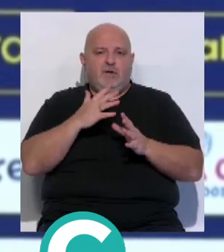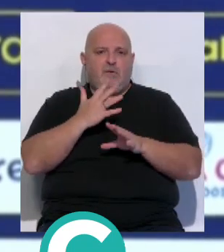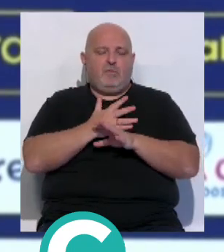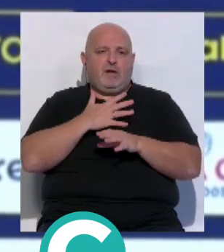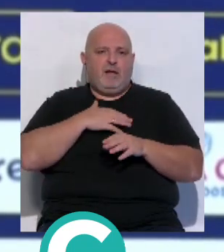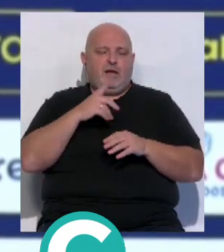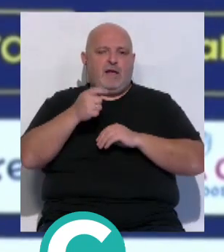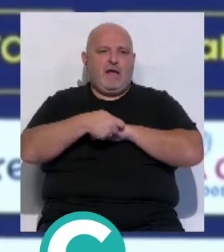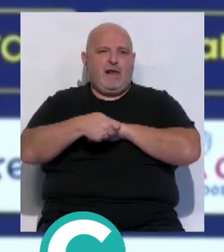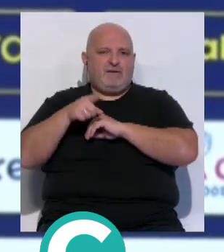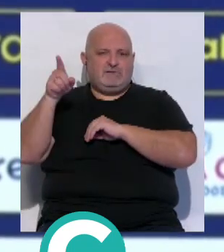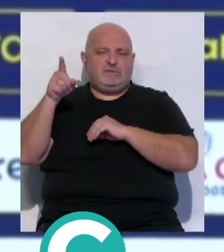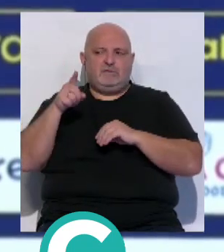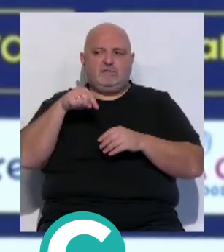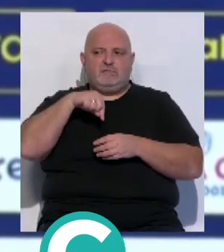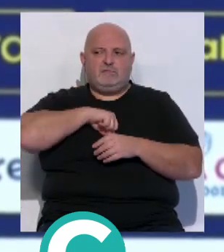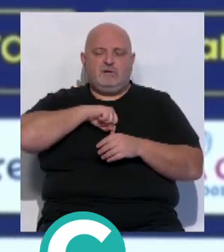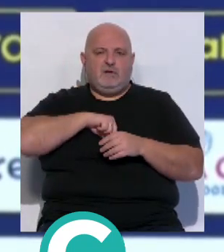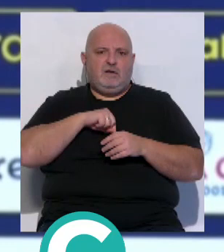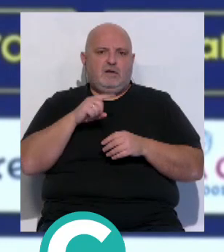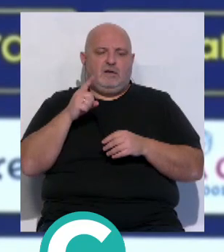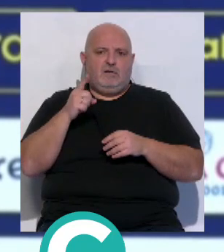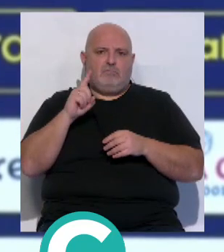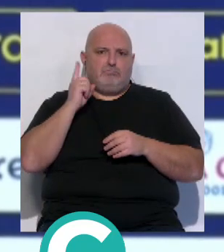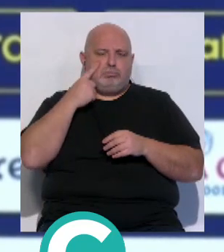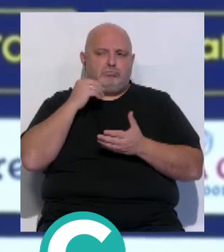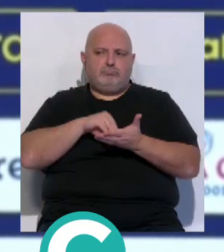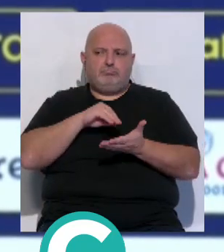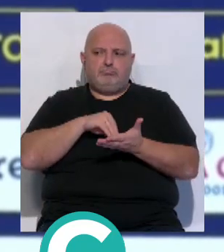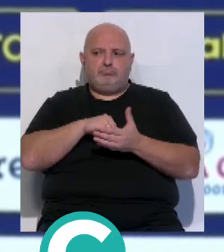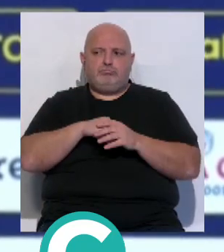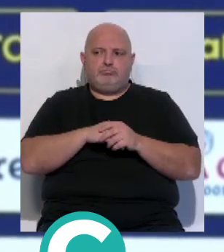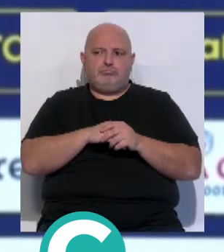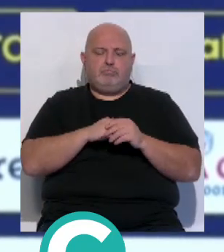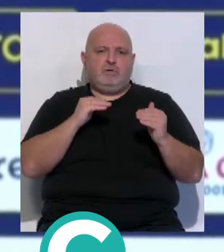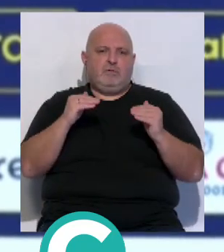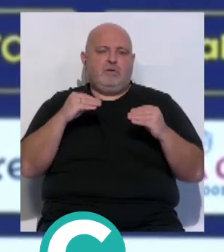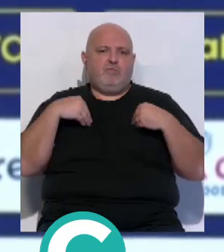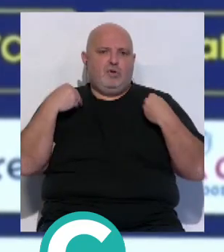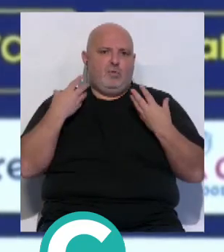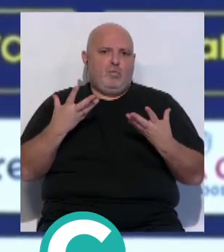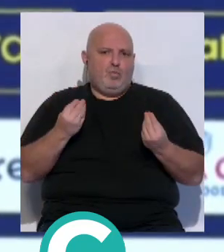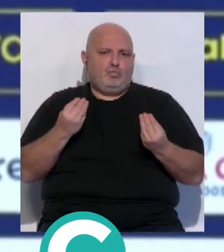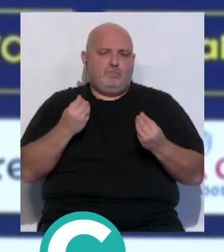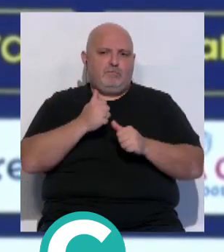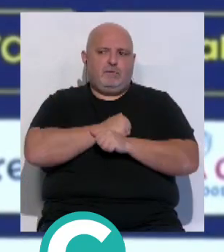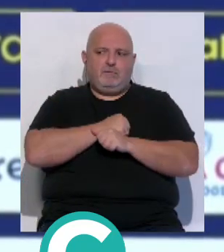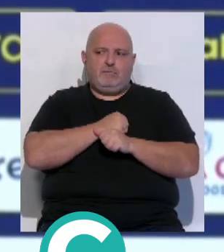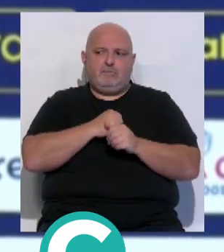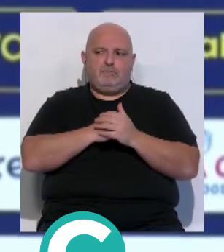la vez me encontré con el gol y es una una tapa que disfruté mucho y espero volver a repetirla